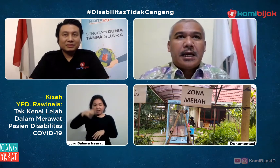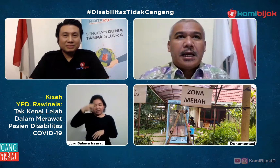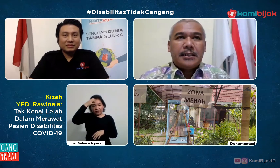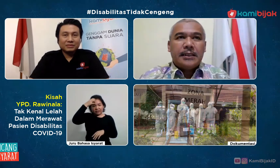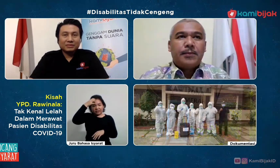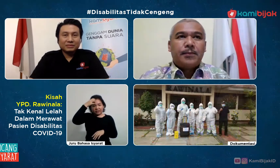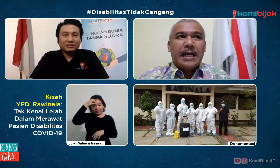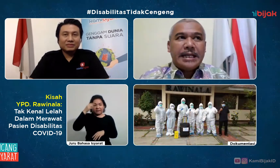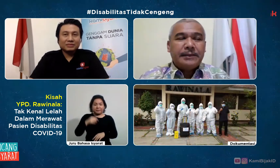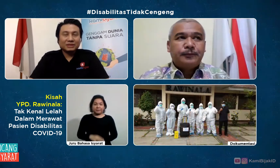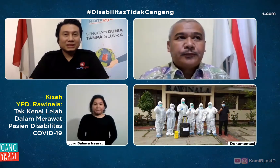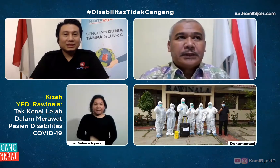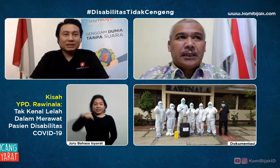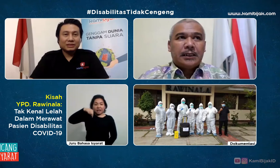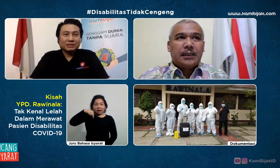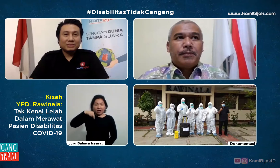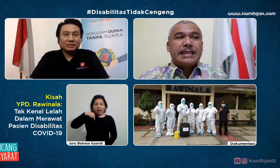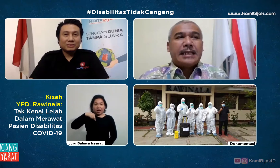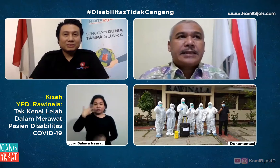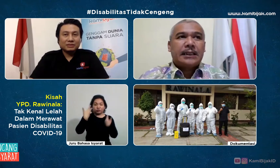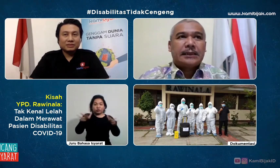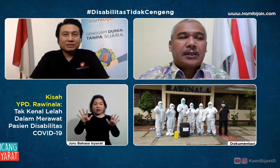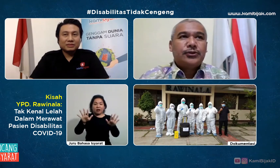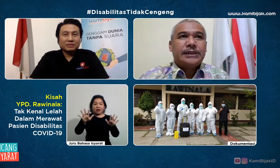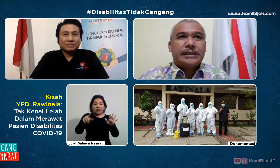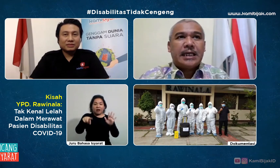Nah hal yang paling mendasar kata kuncinya.